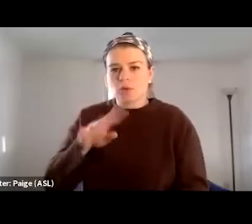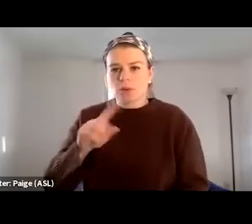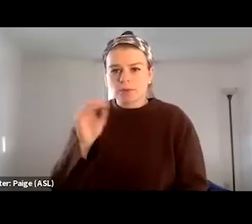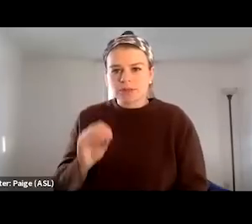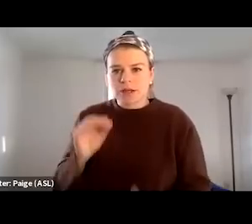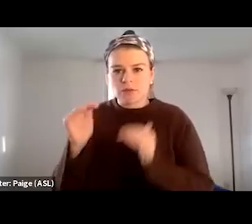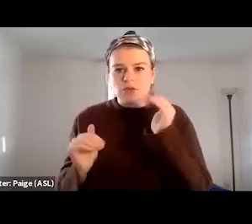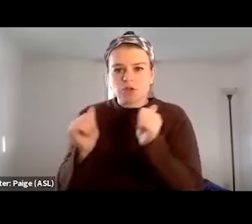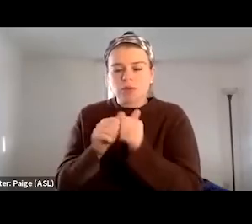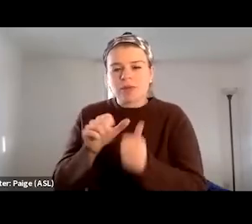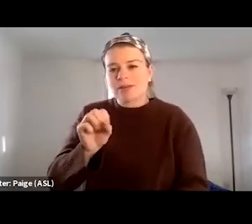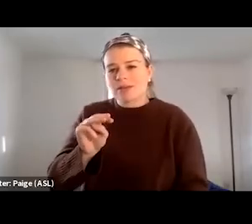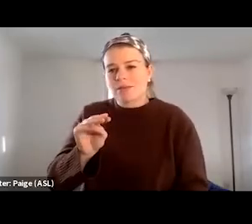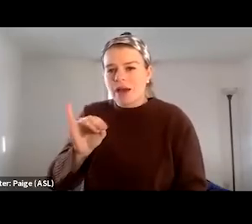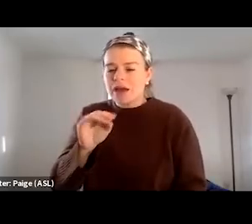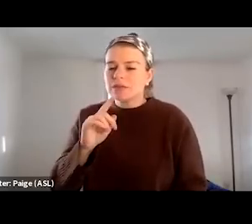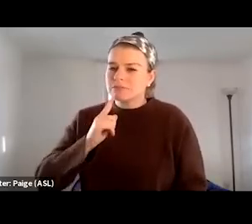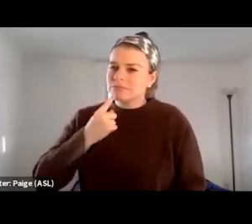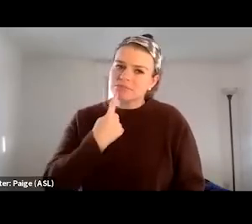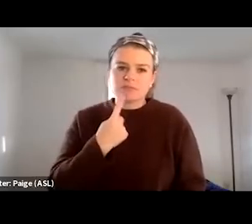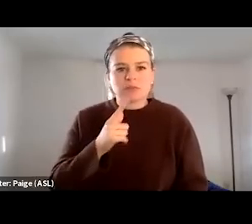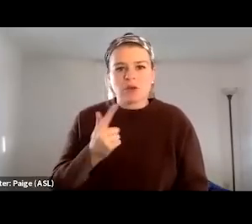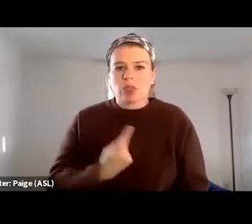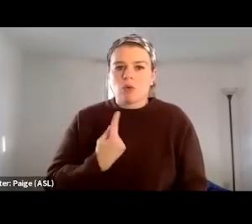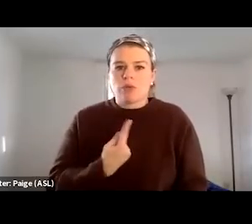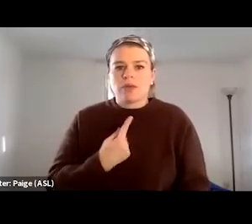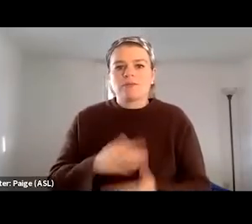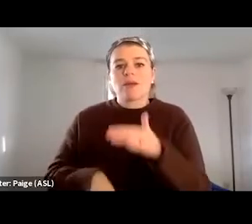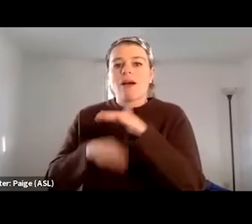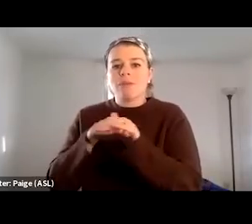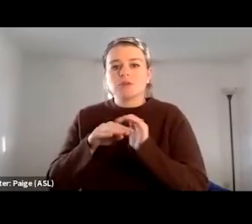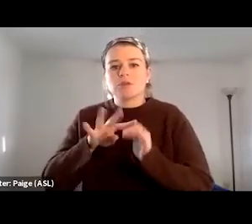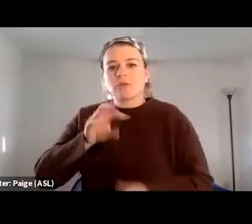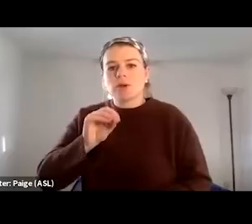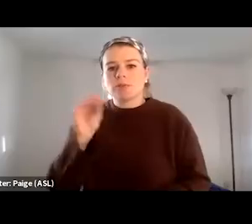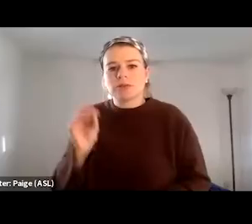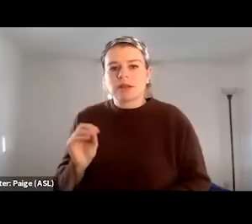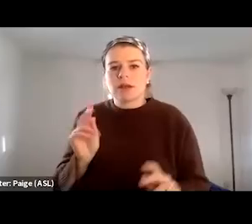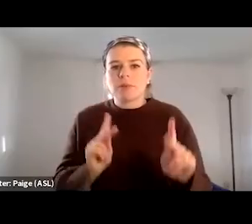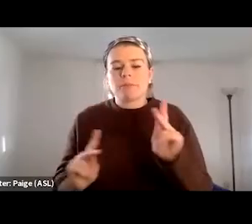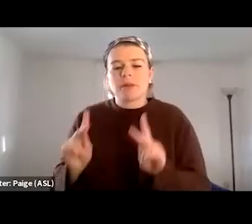con TMG están severamente solos, y hasta el 40 % de las personas que experimentan sinhogarismo se sienten solas.